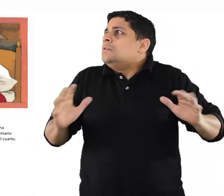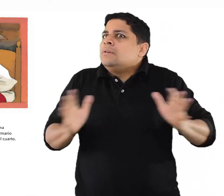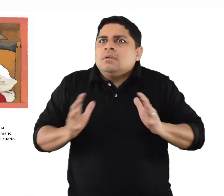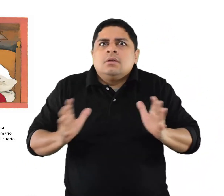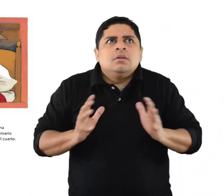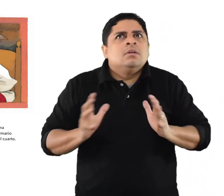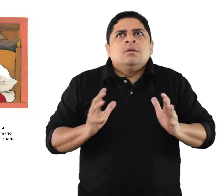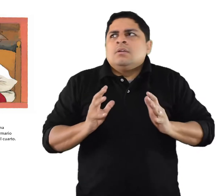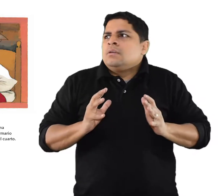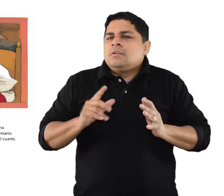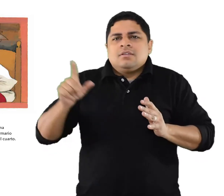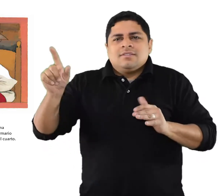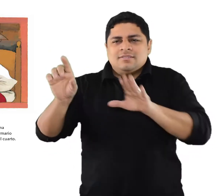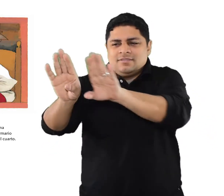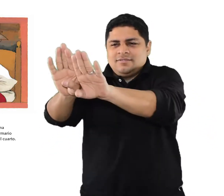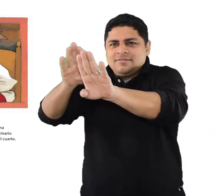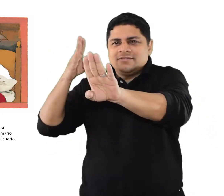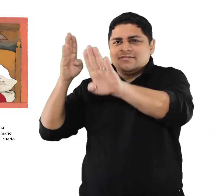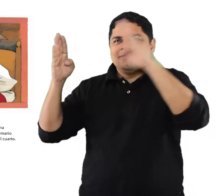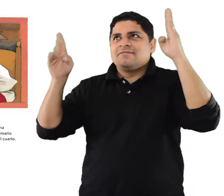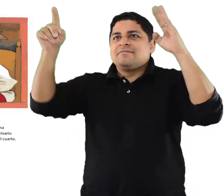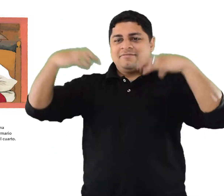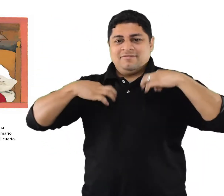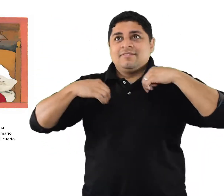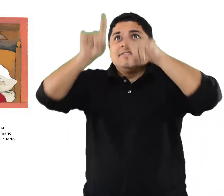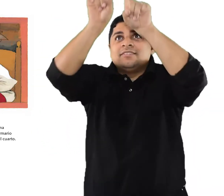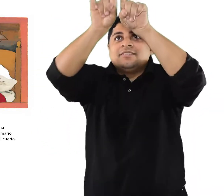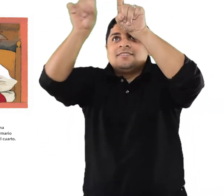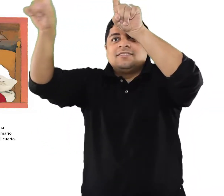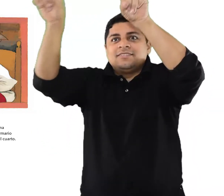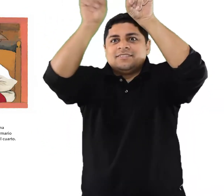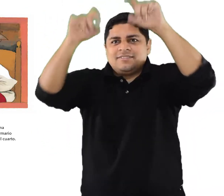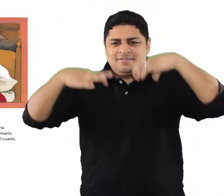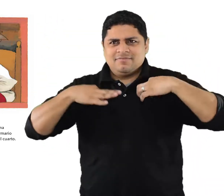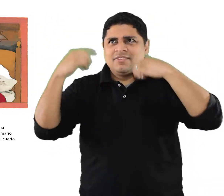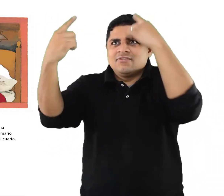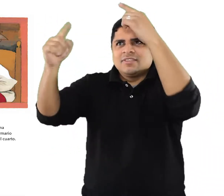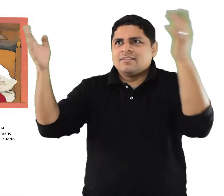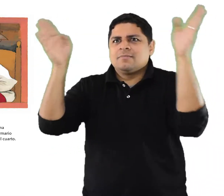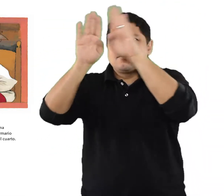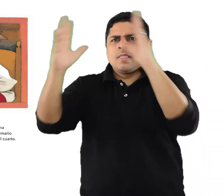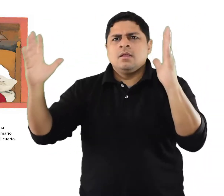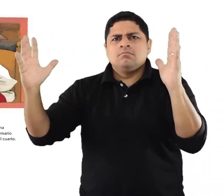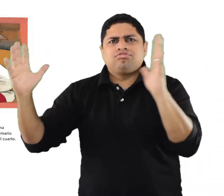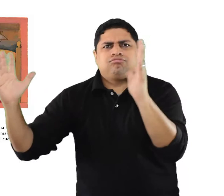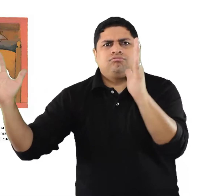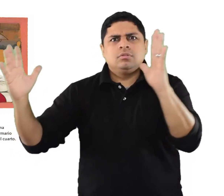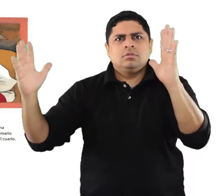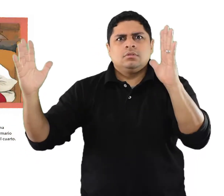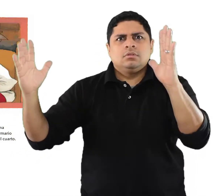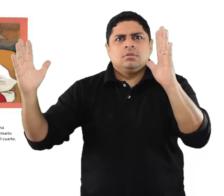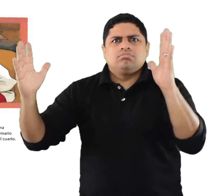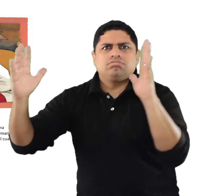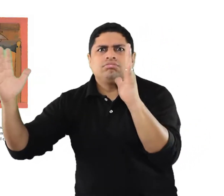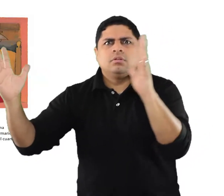escucha un sonido que lo despierta despavorido, está muy asustado mientras que su placar donde tiene toda su ropa comienza a moverse haciendo ruido